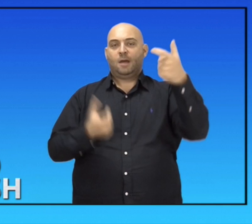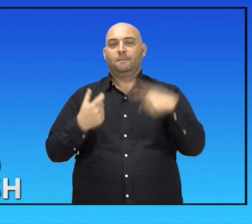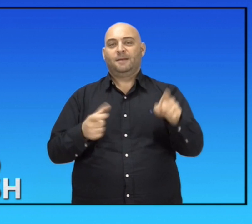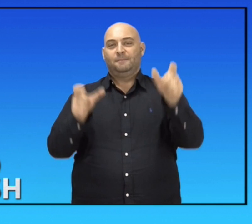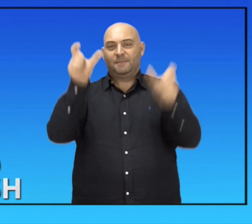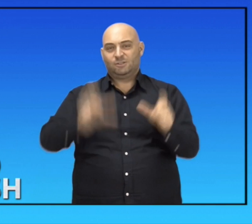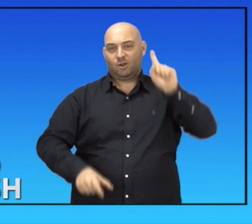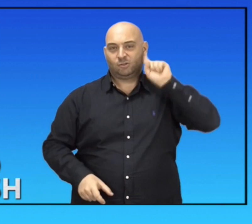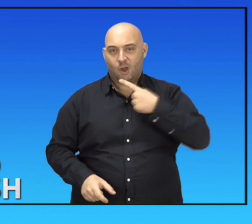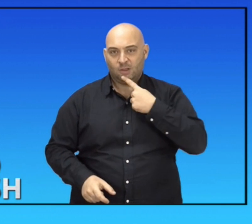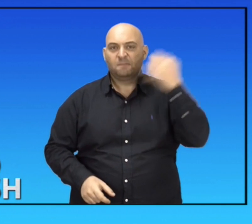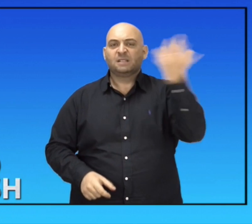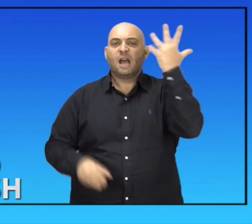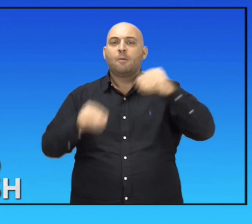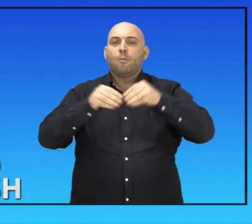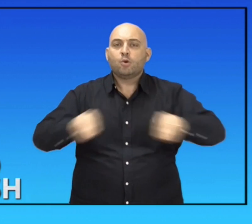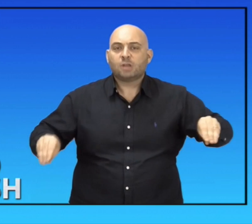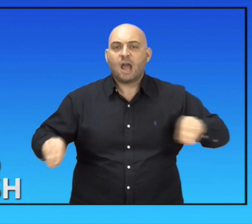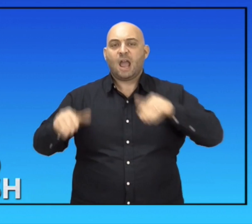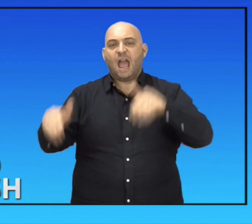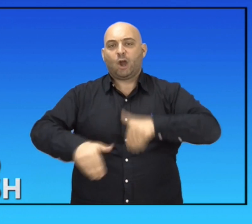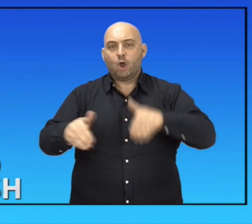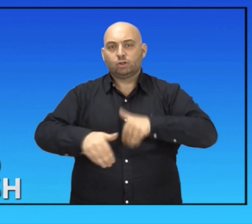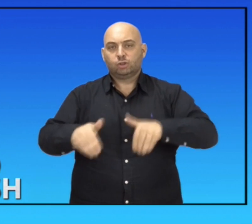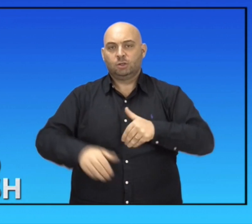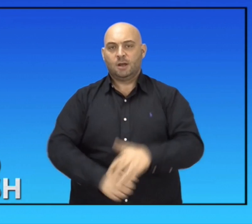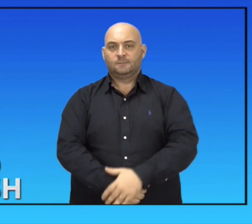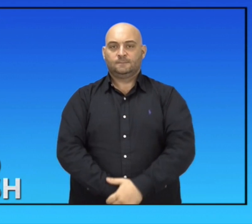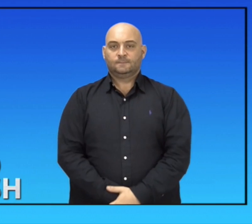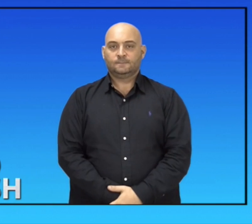delle persone sorde. Ad esempio i musei dell'Agricoltura.